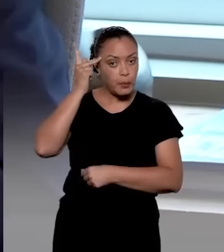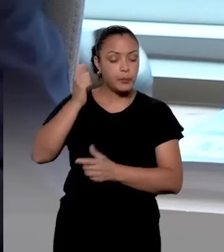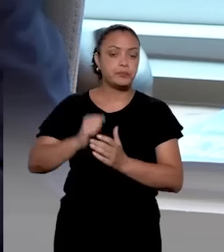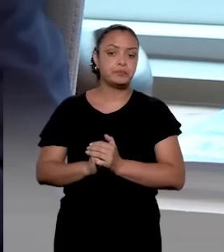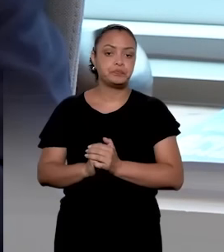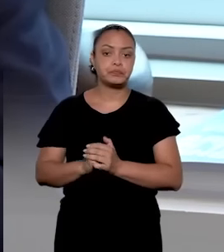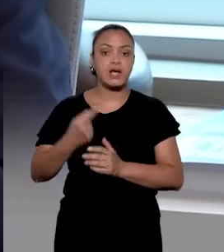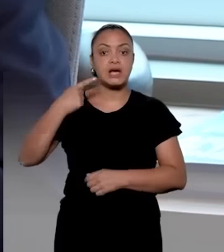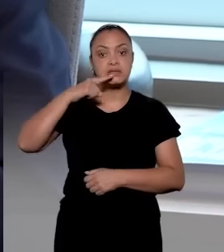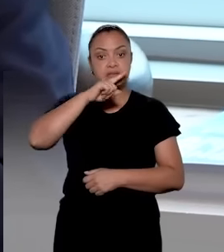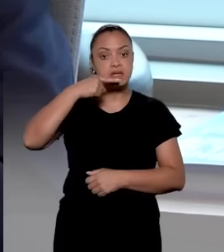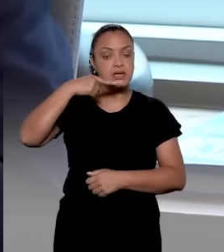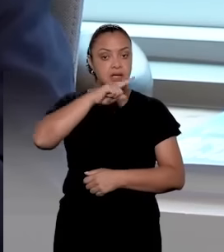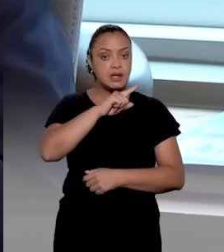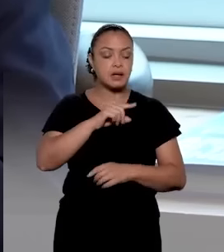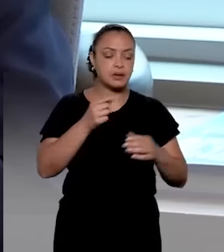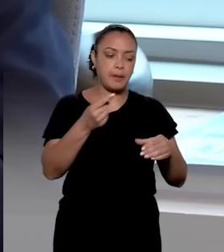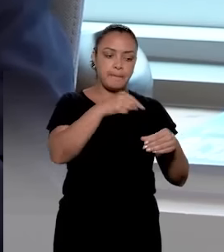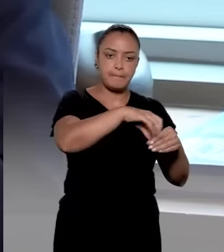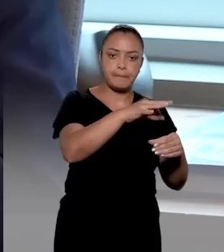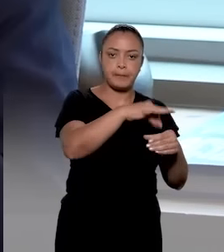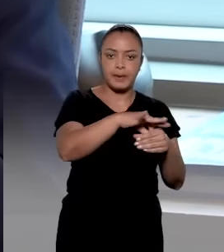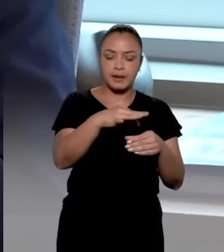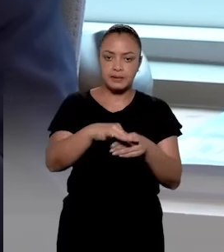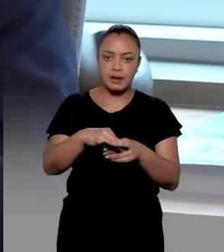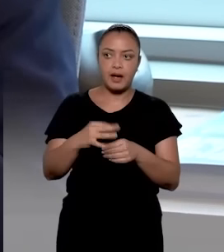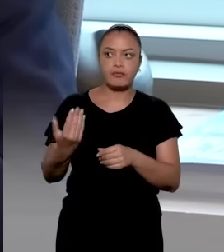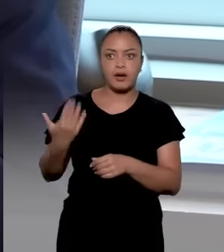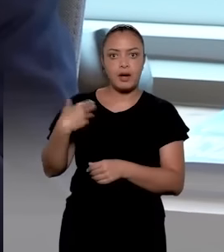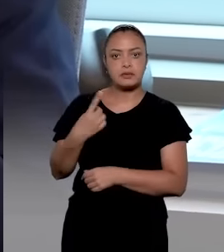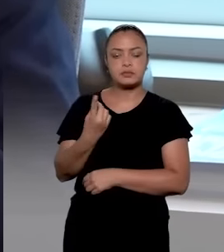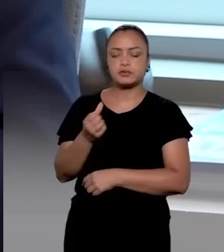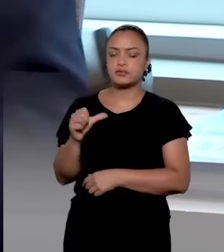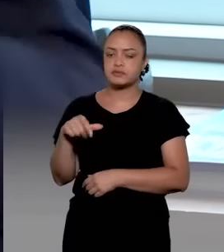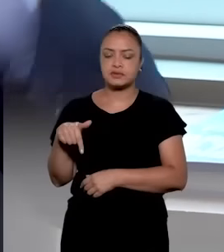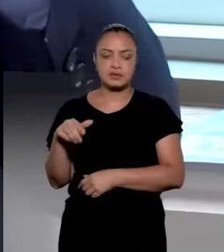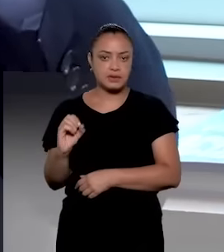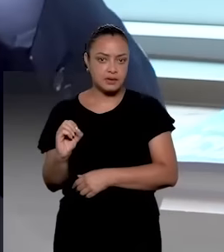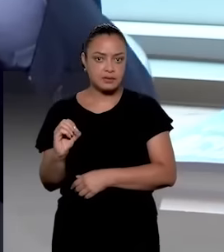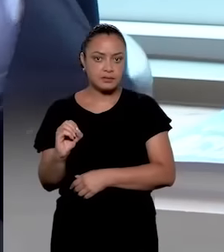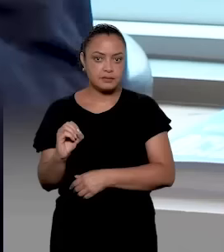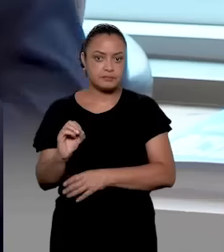lá no interior de São Paulo, já plantava cana com rotação com soja, já desde os anos 70,